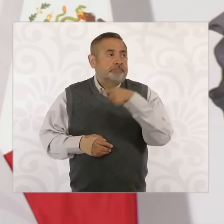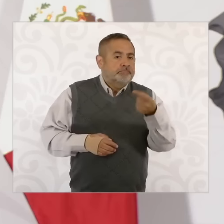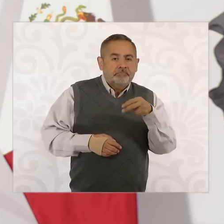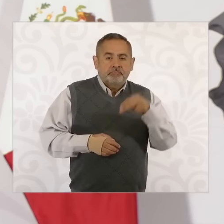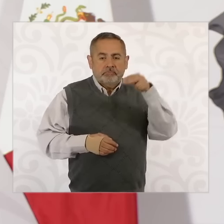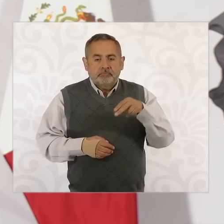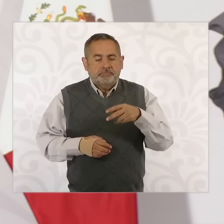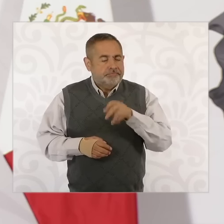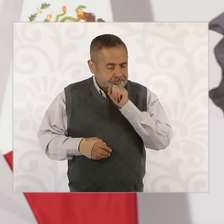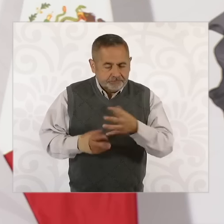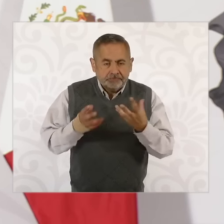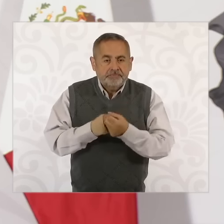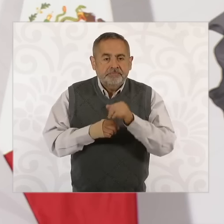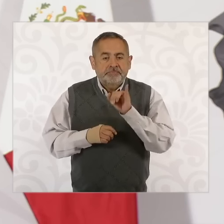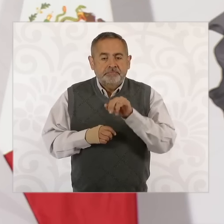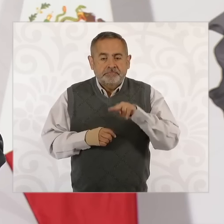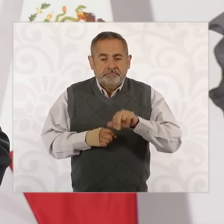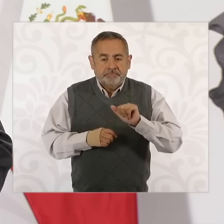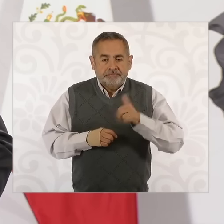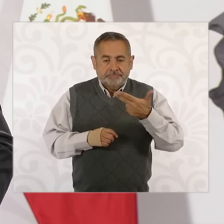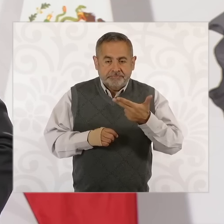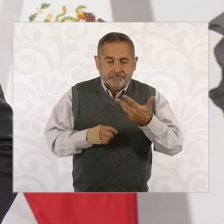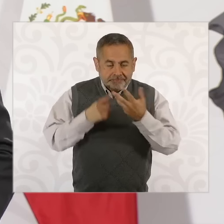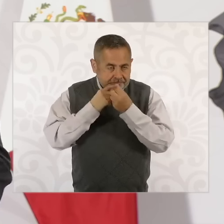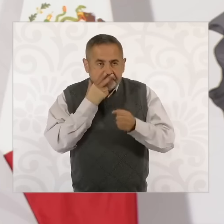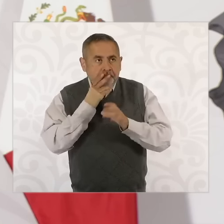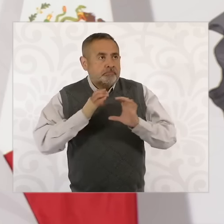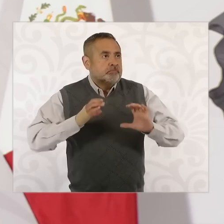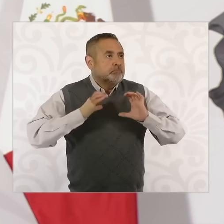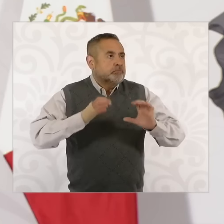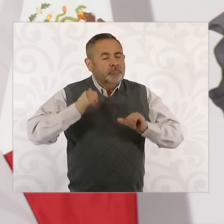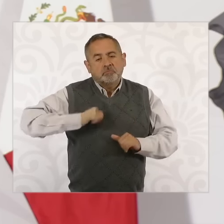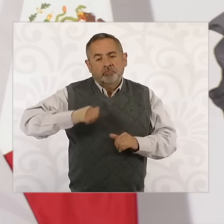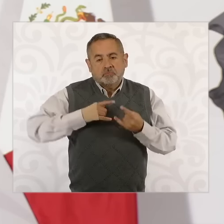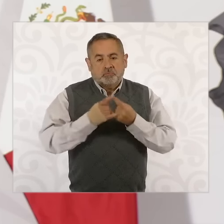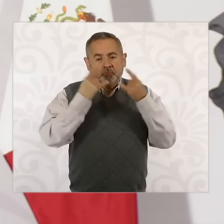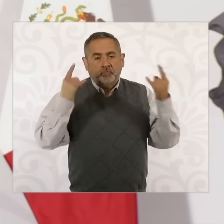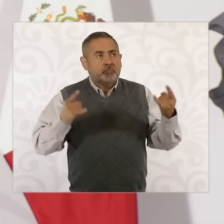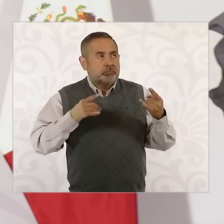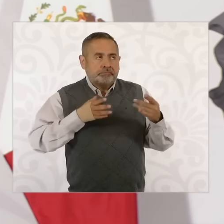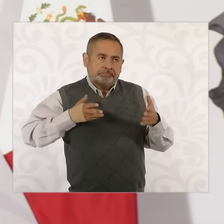para proteger toda la parte que tiene que ver con eh la historia de nuestro país y lo que nos vamos